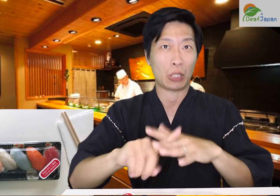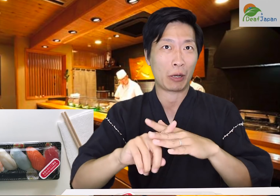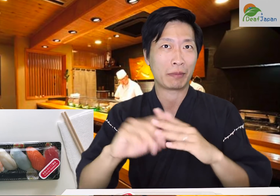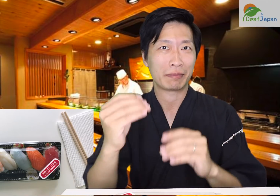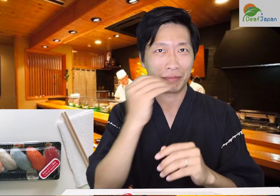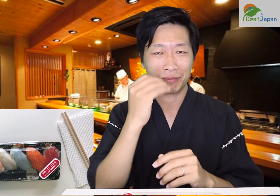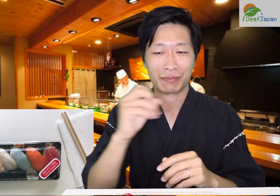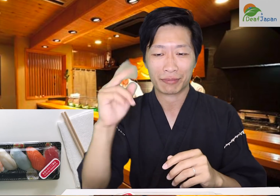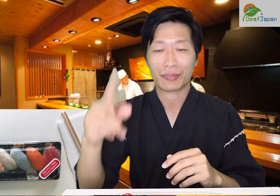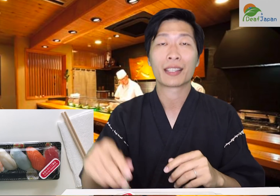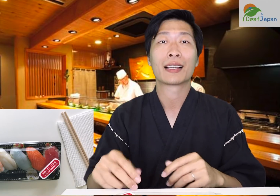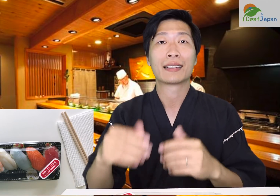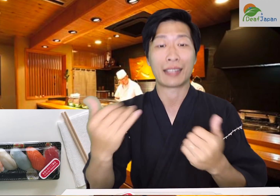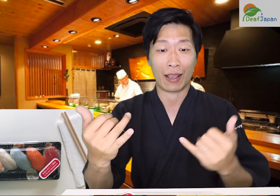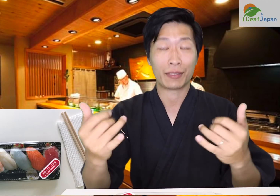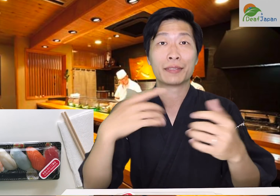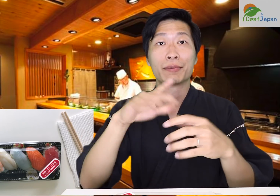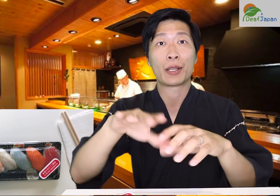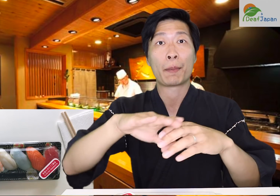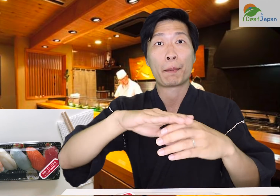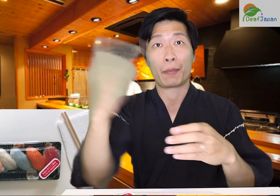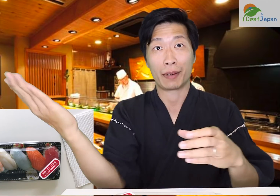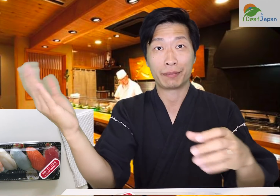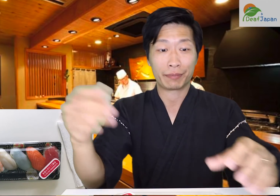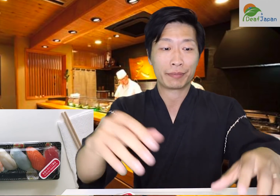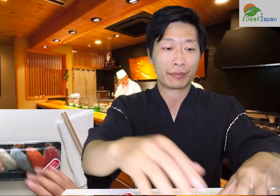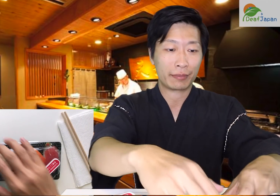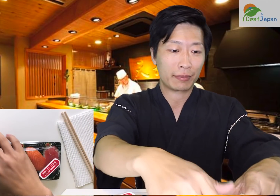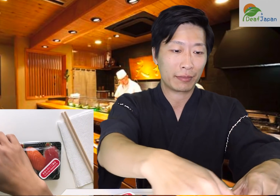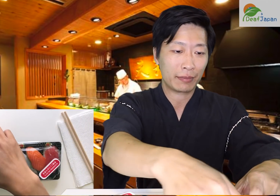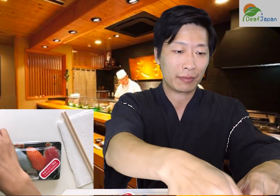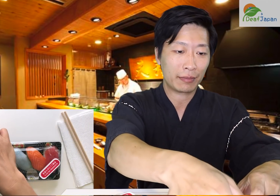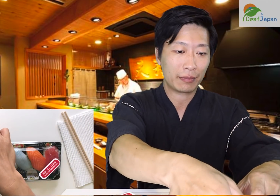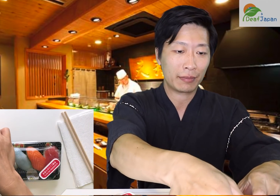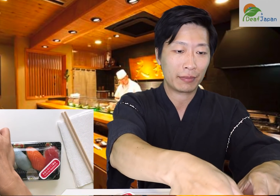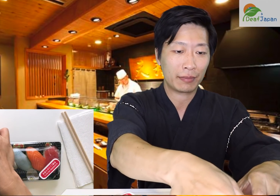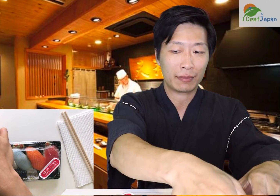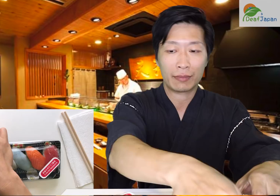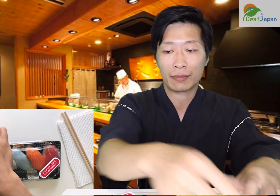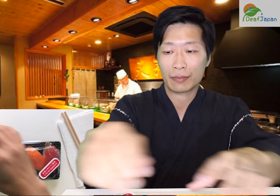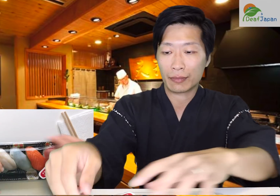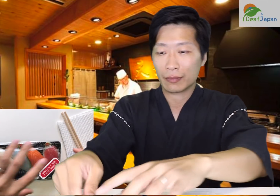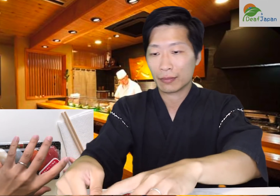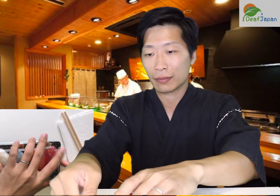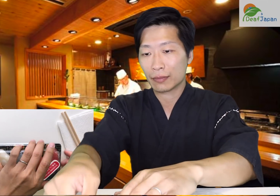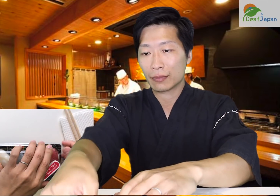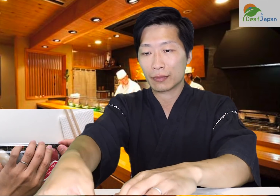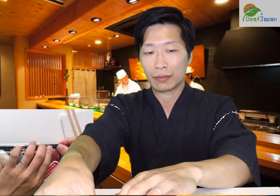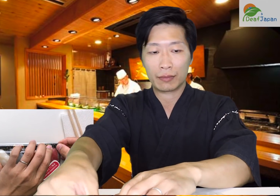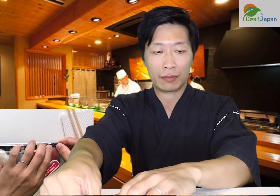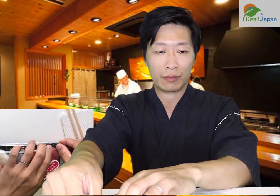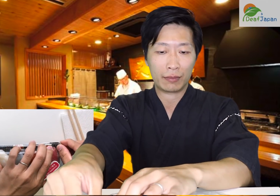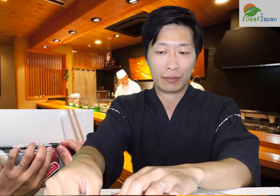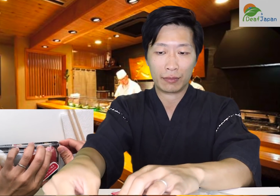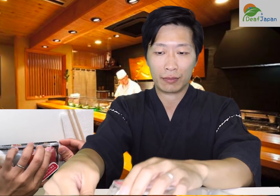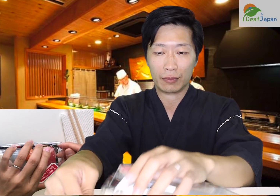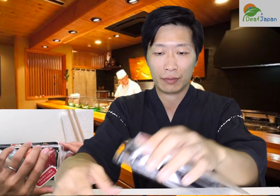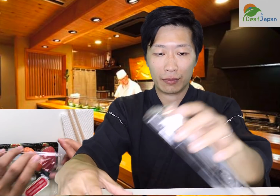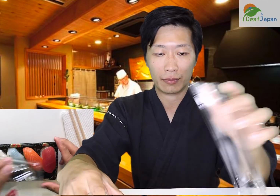also versuche das nicht zu tun, 'deine Essstäbchen zu schärfen’. Ok, lasst uns jetzt die Box öffnen.